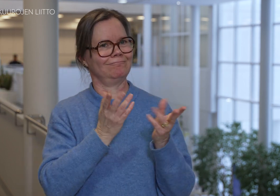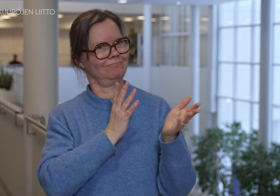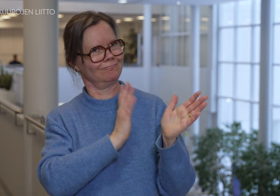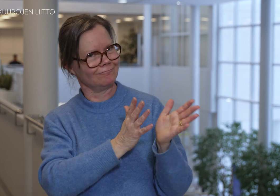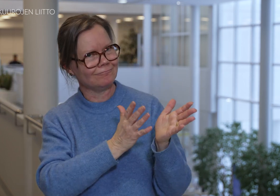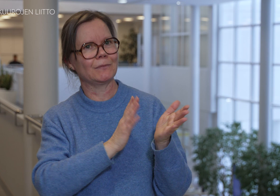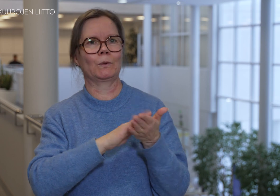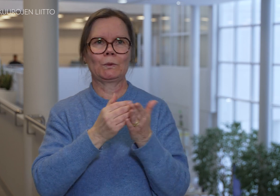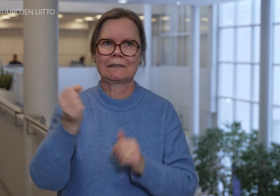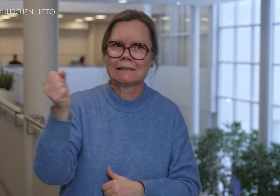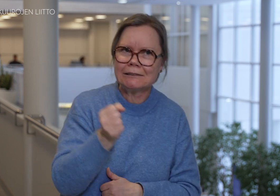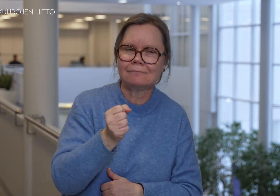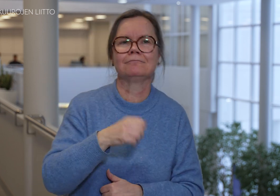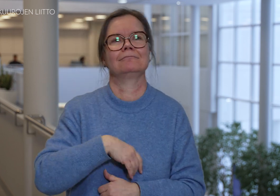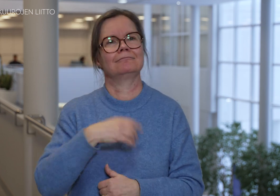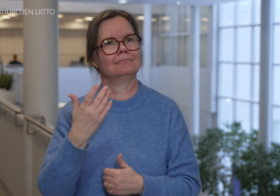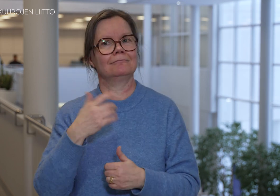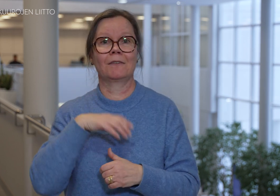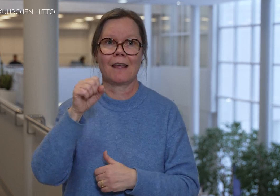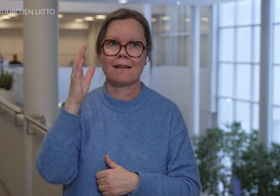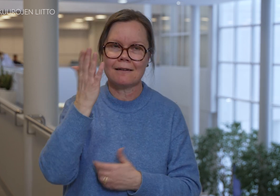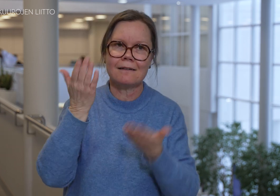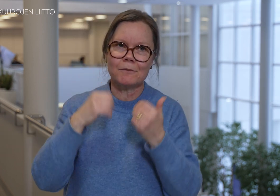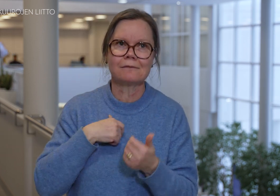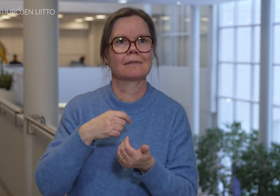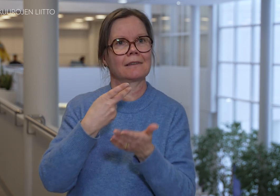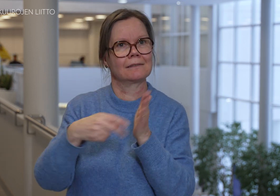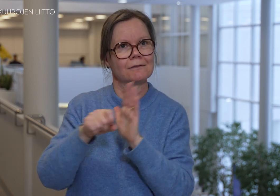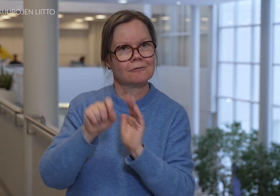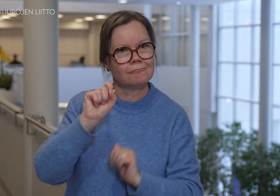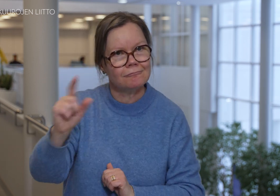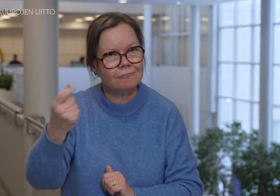Tämä käsittää esimerkiksi viittomakielisen palvelun, tulkin käytön ja ajanvarauksen tekstiviestillä.